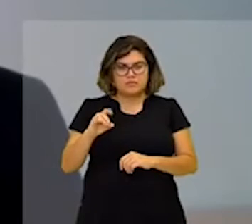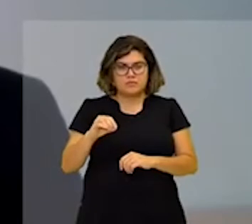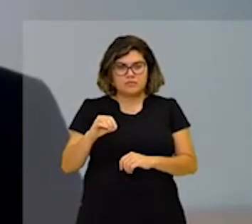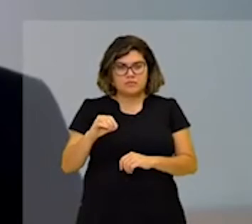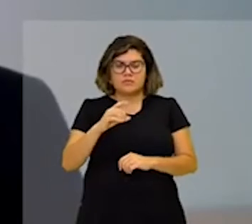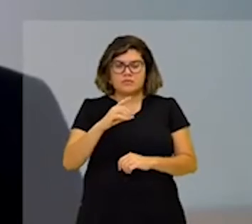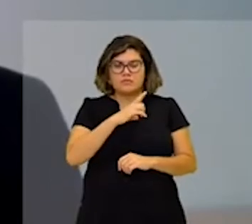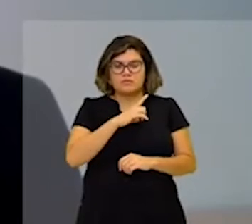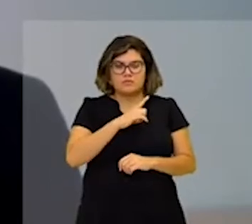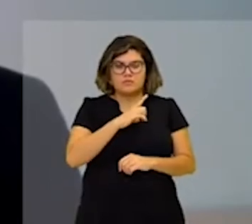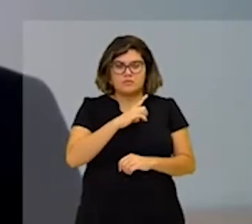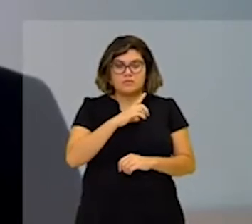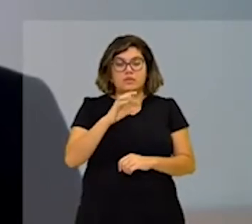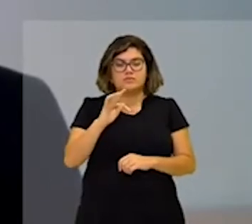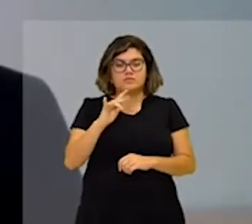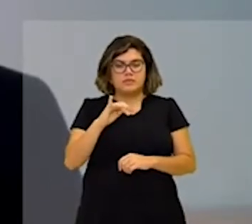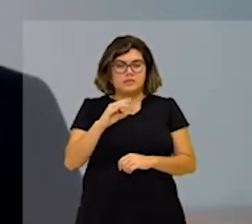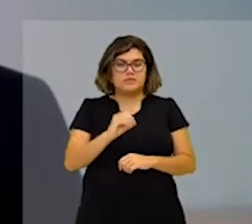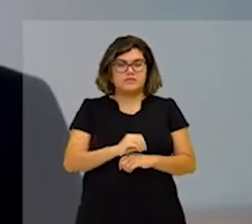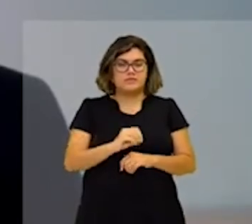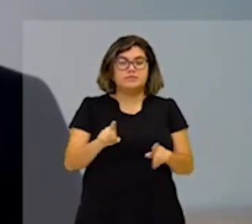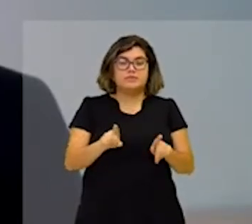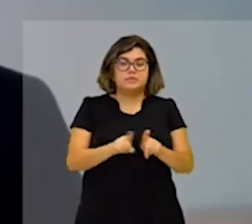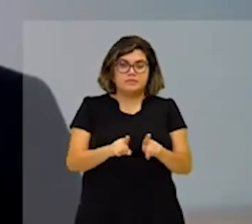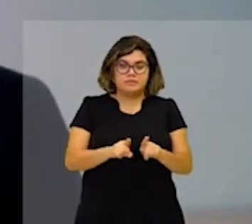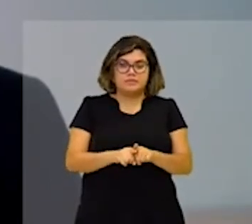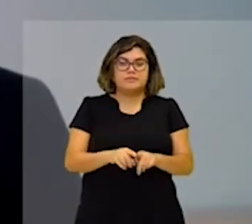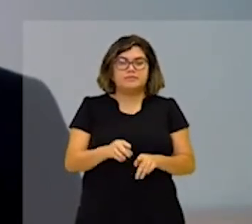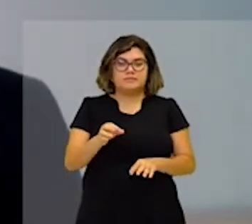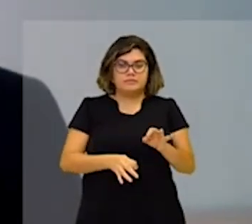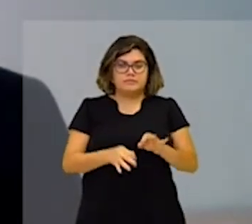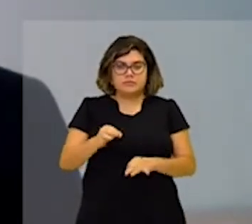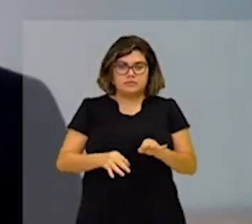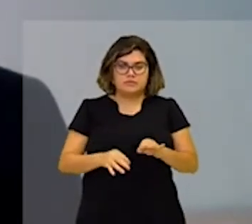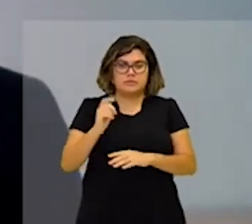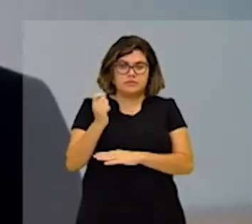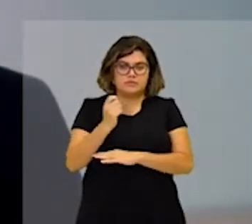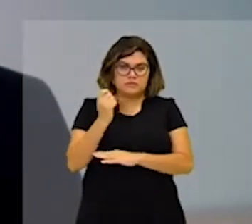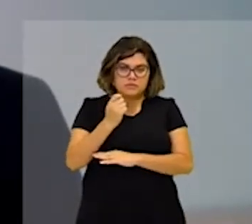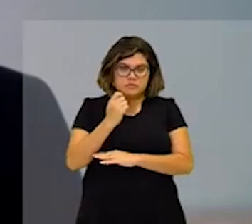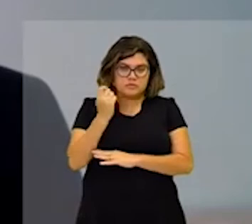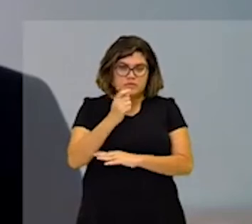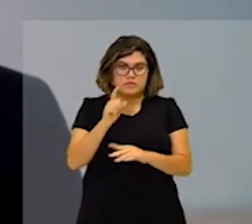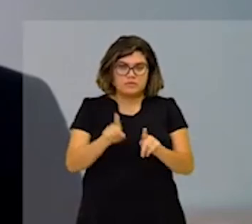Sabrina Braga no Tribunal Regional Eleitoral de Minas Gerais buscando atender às boas práticas